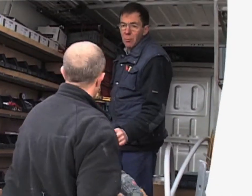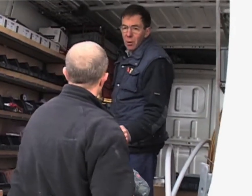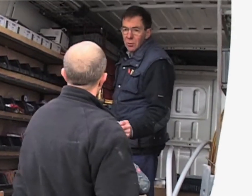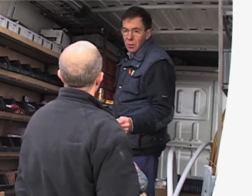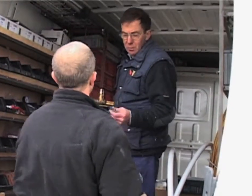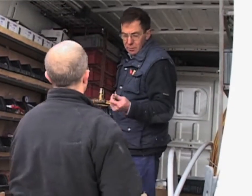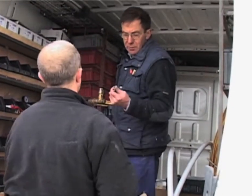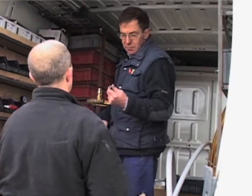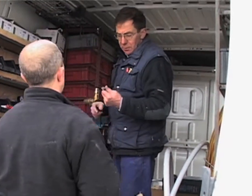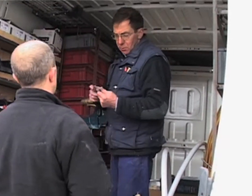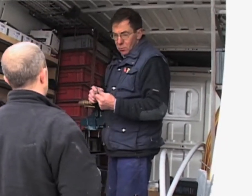C'est quoi que tu dois prendre?